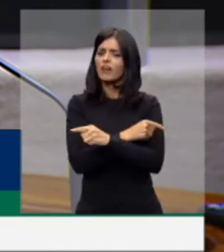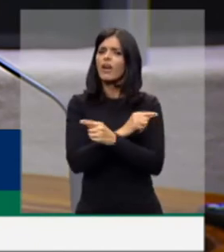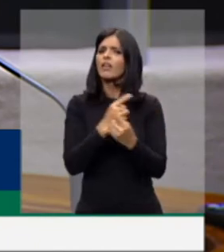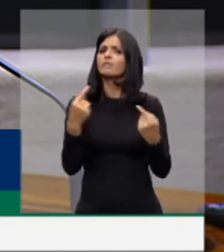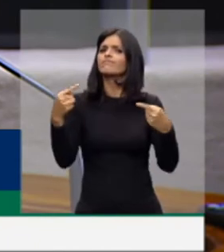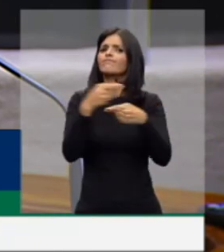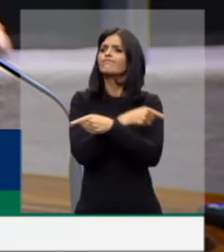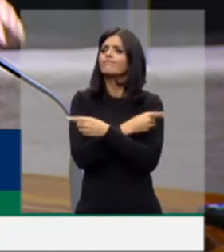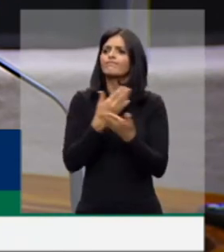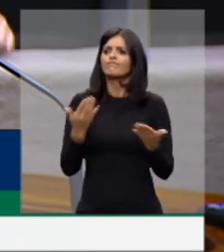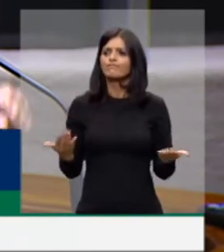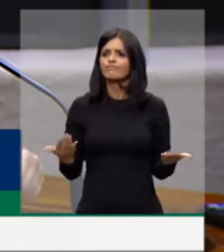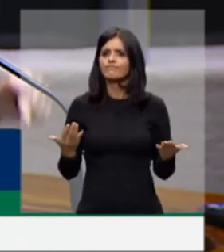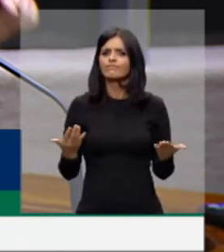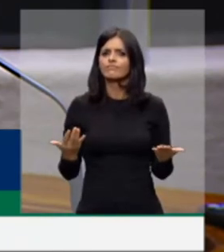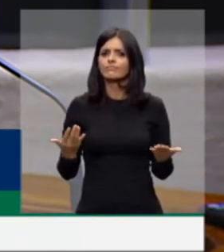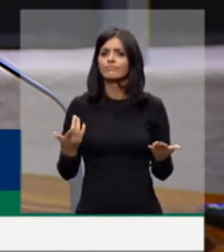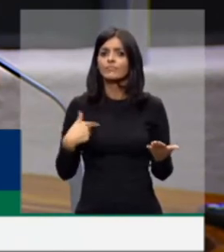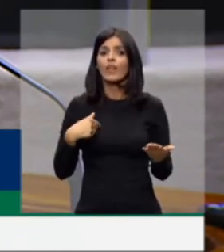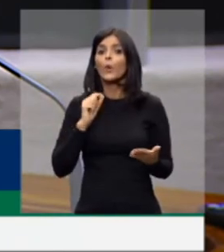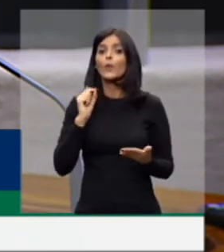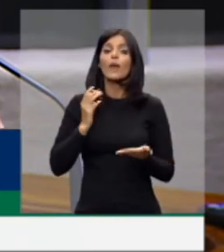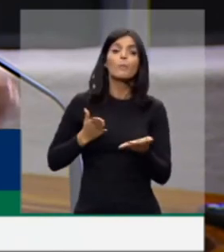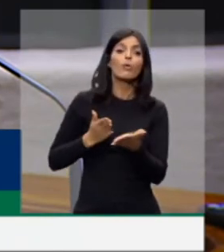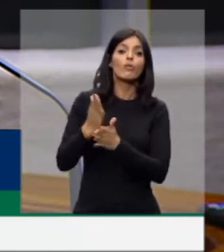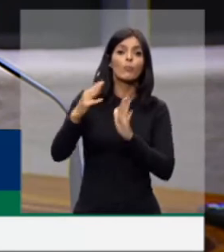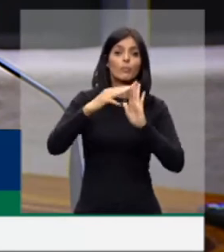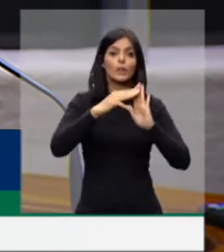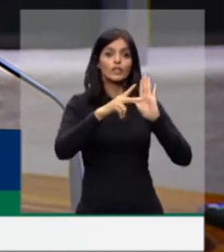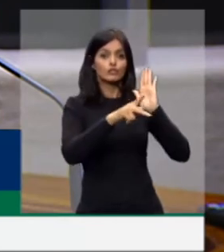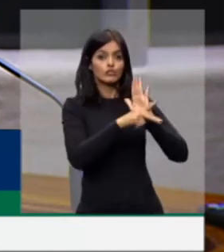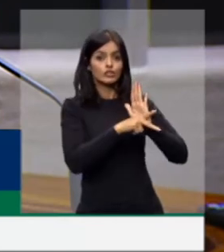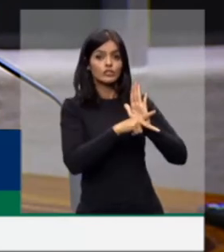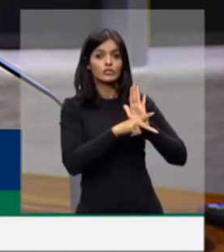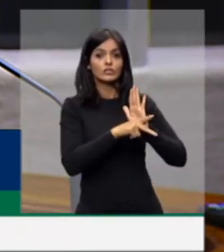RESPEITO AO RELATÓRIO QUE HAVIA SIDO APRESENTADO E QUE PORTANTO ÉRAMOS CONTRÁRIAS ÉQUILO QUE NÓS APROVAMOS